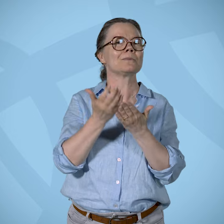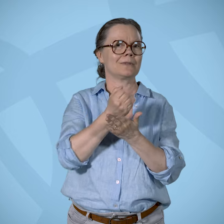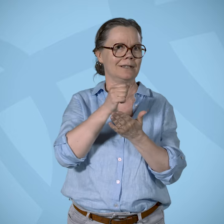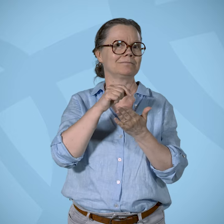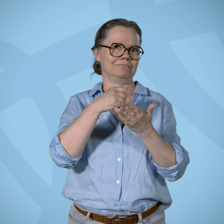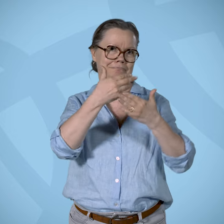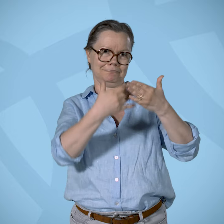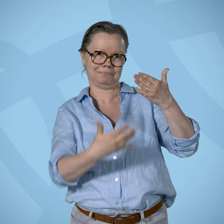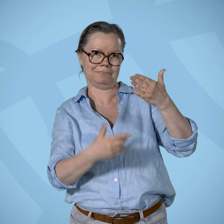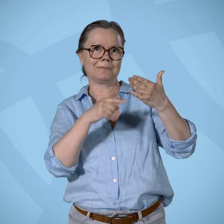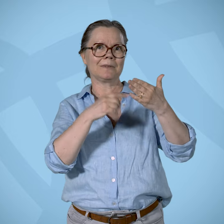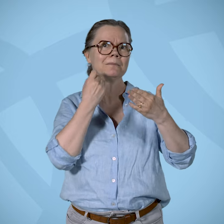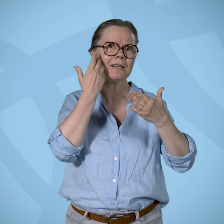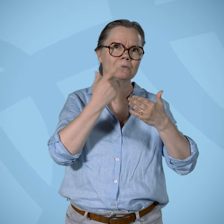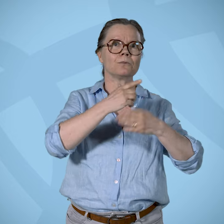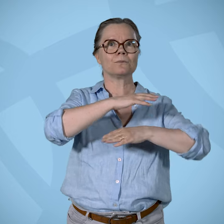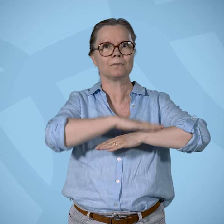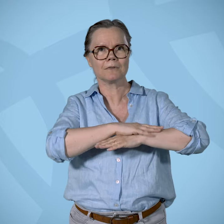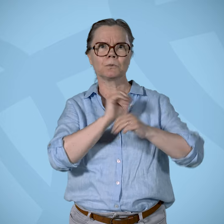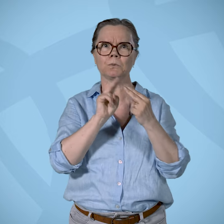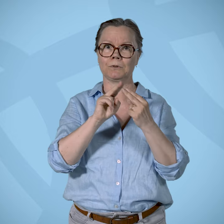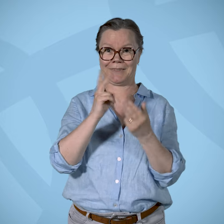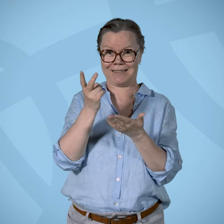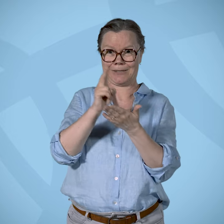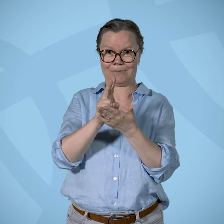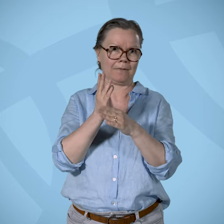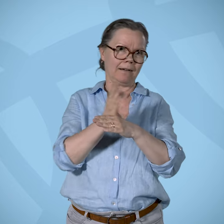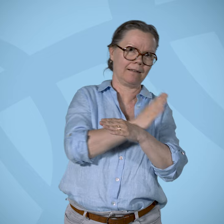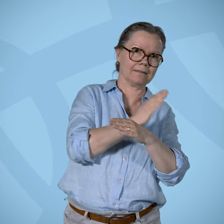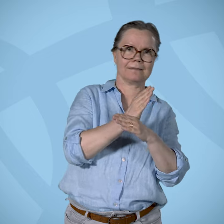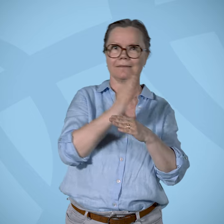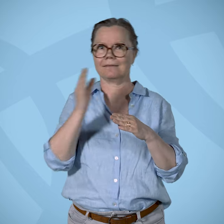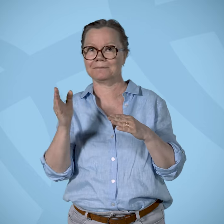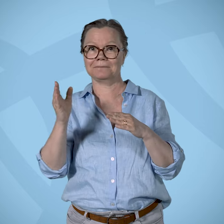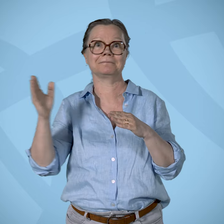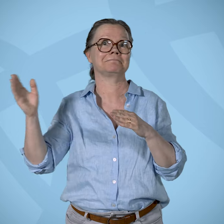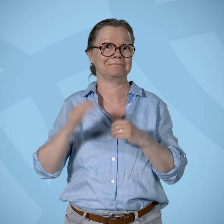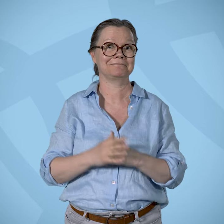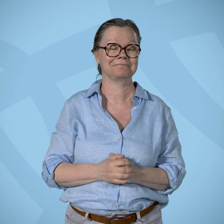löytyvät oheisesta tekstistä.